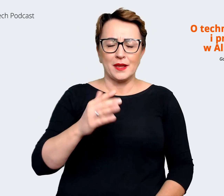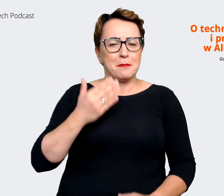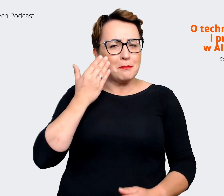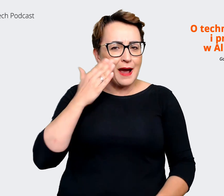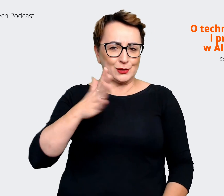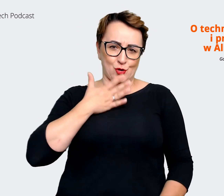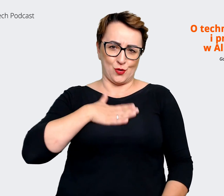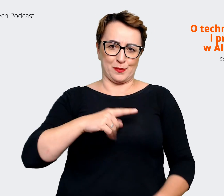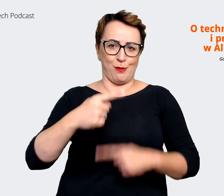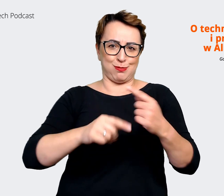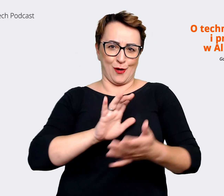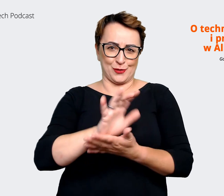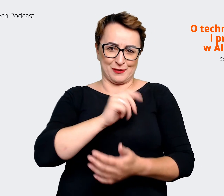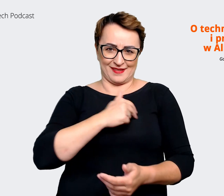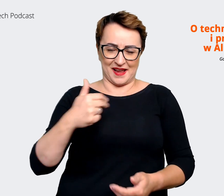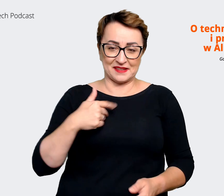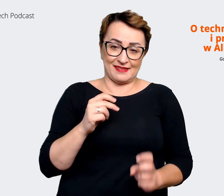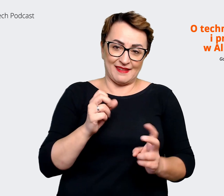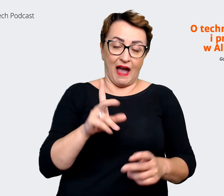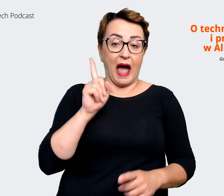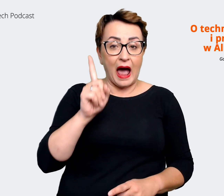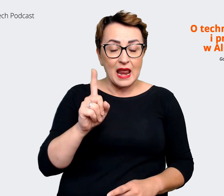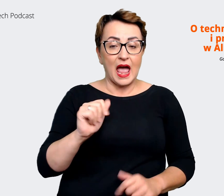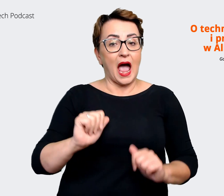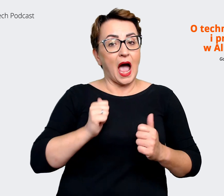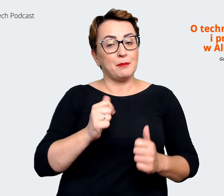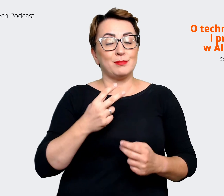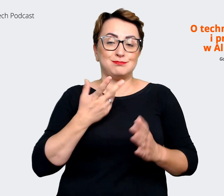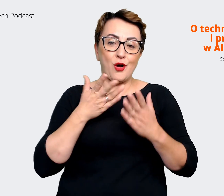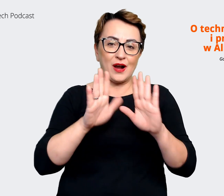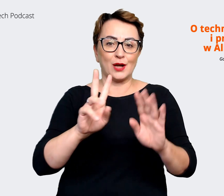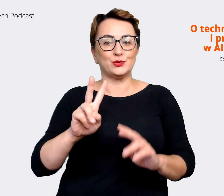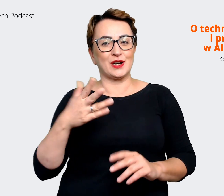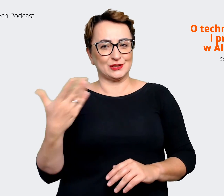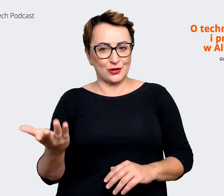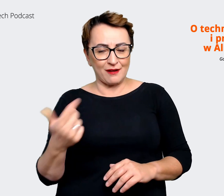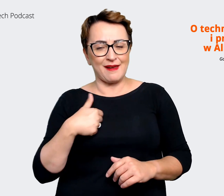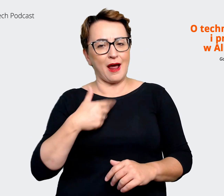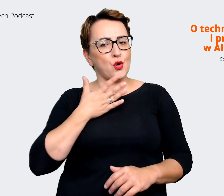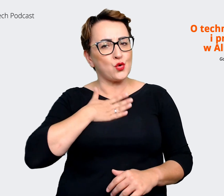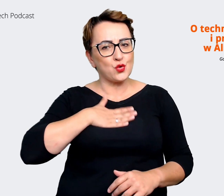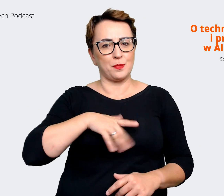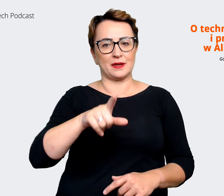Mariusz: Ale też żeby pokazać drugą stronę. Ja bardzo lubię tę stronę, taką pracowniczą Allegro,